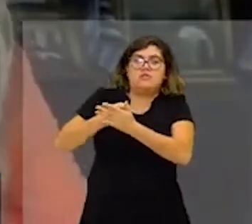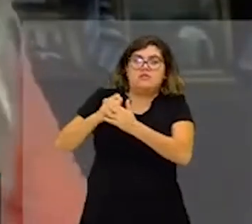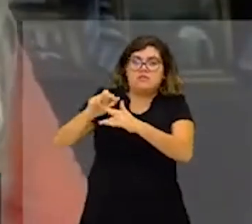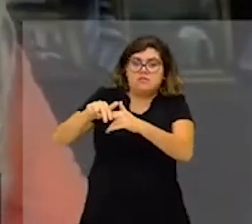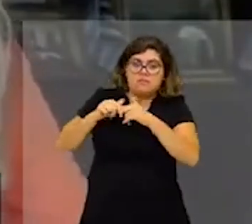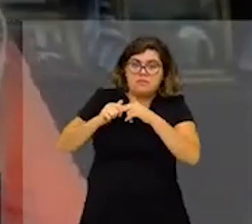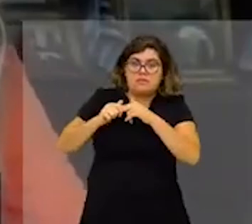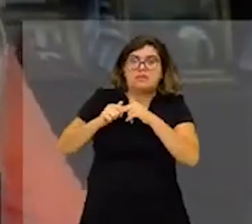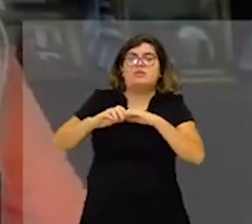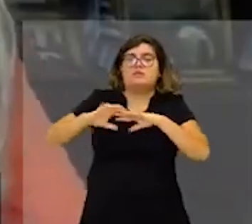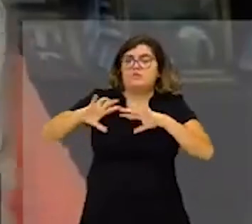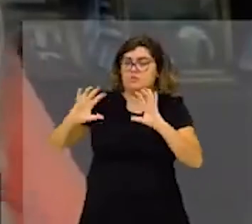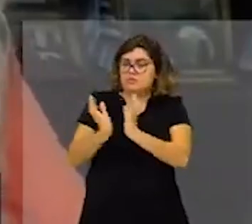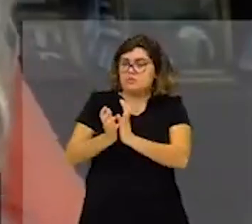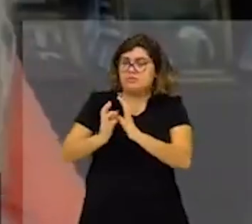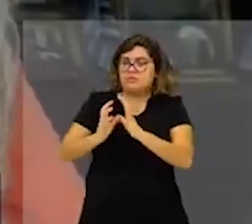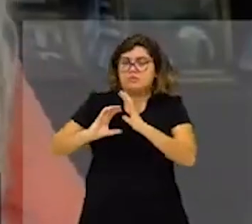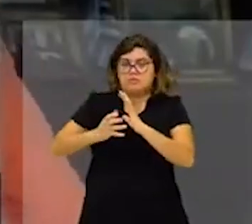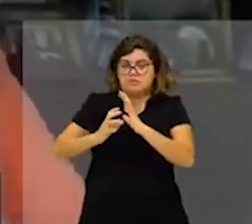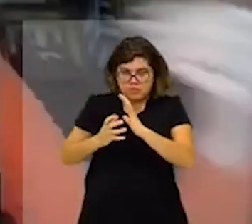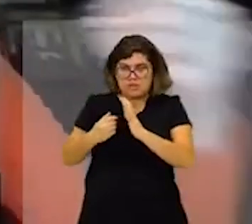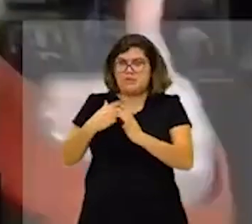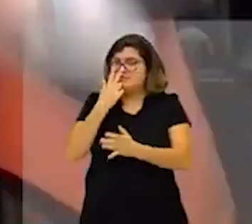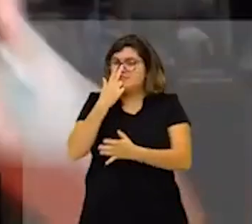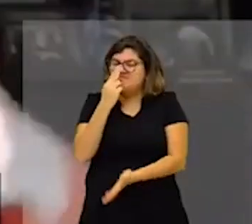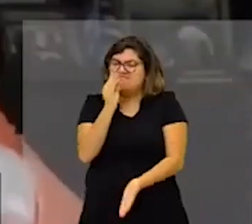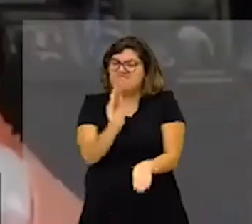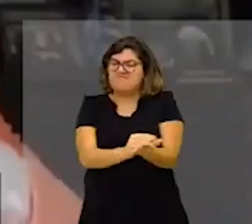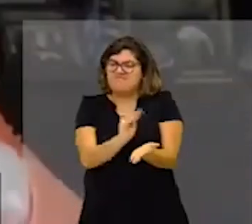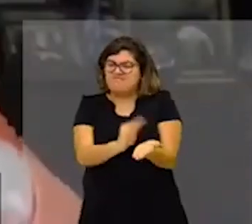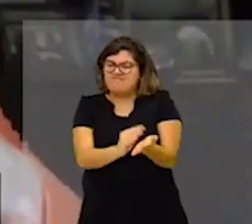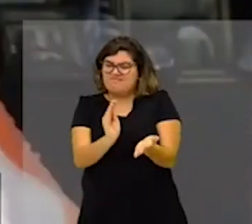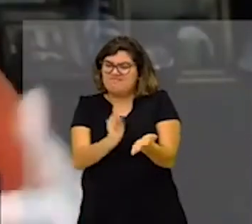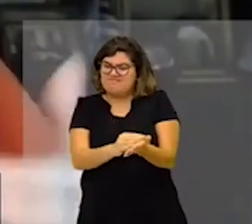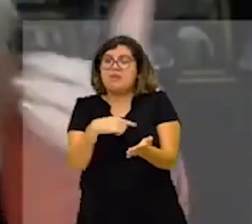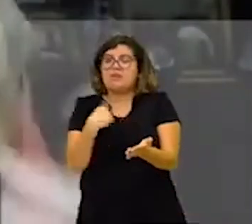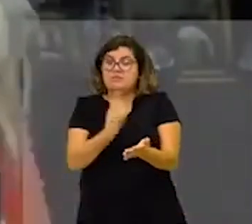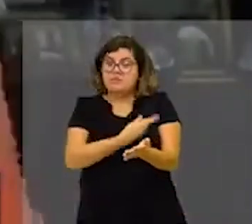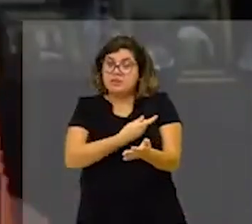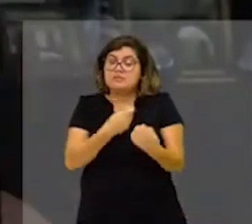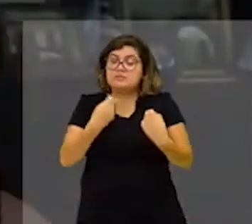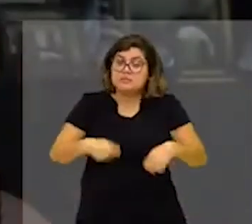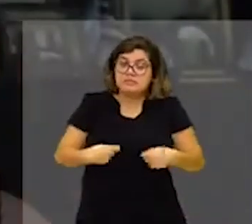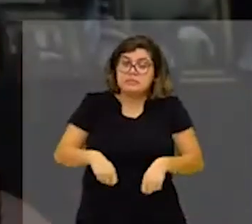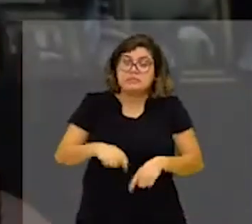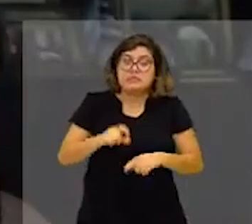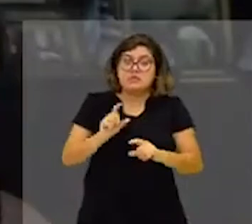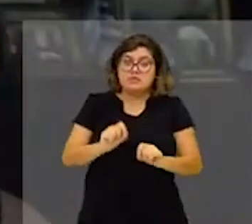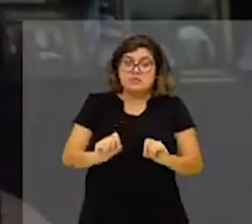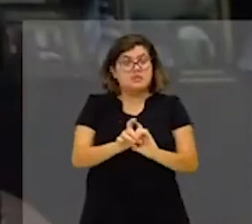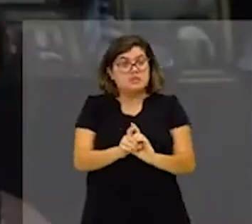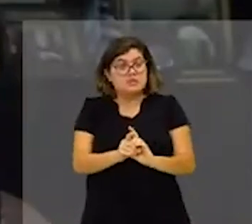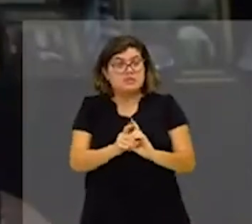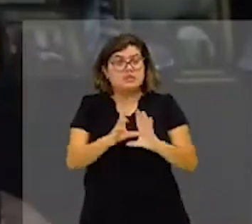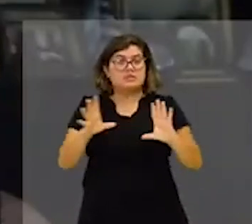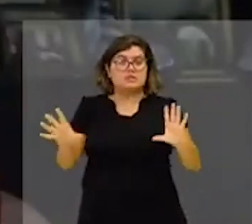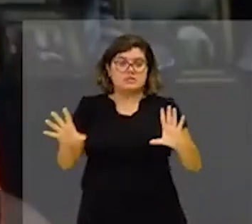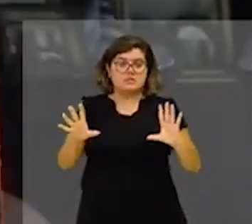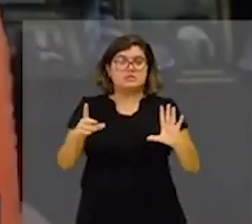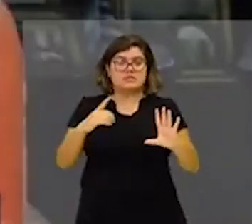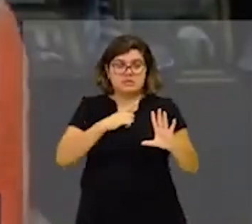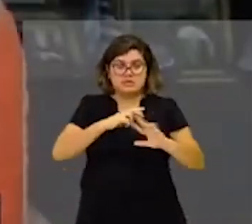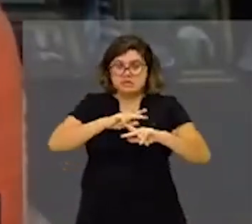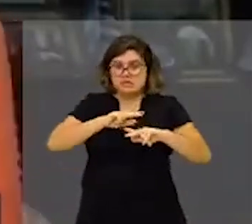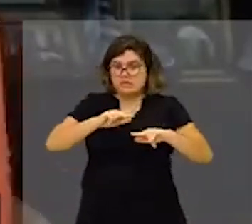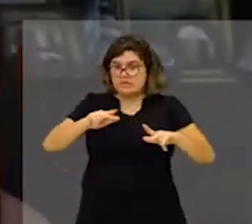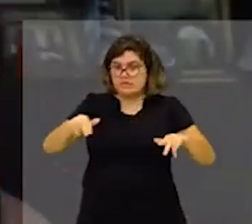partidárias sente falta o que nós precisamos de uma democracia intrapartidária e de regras que